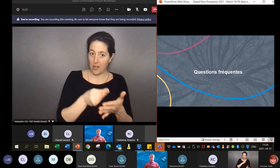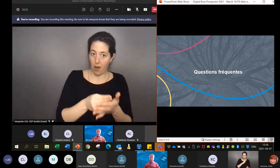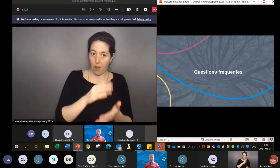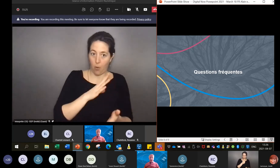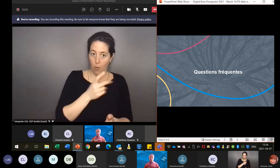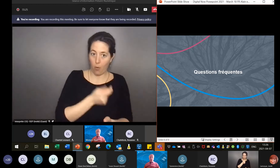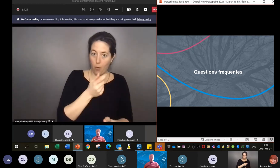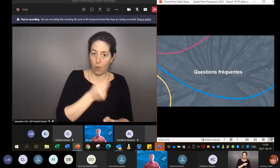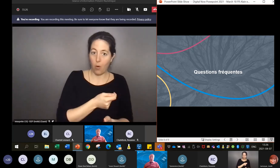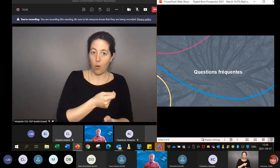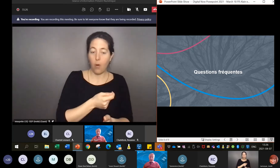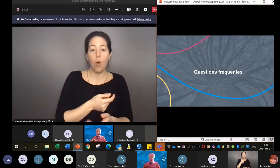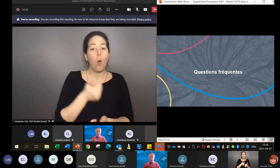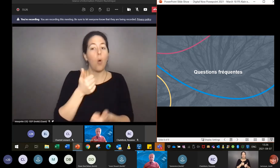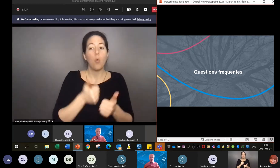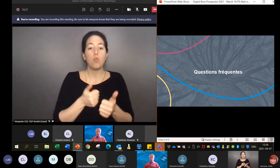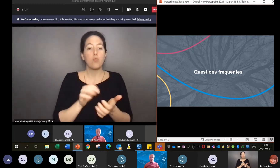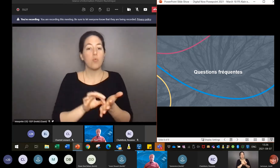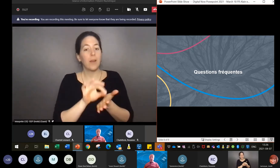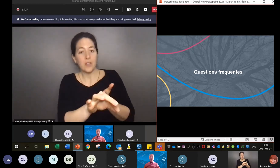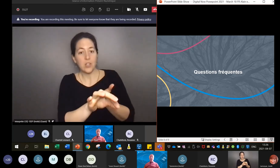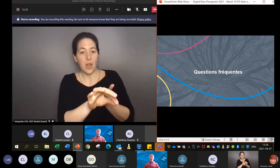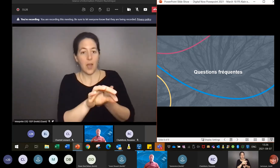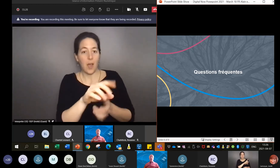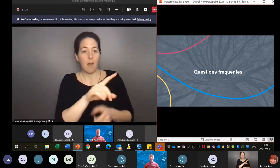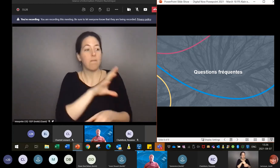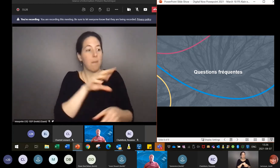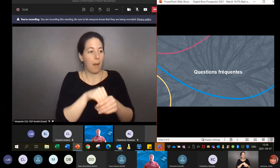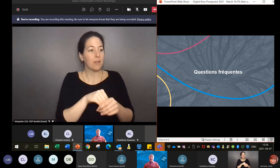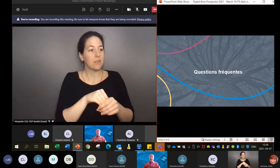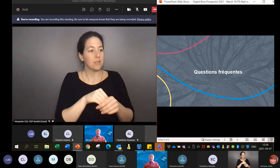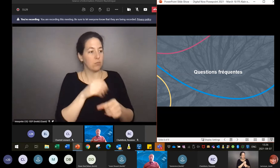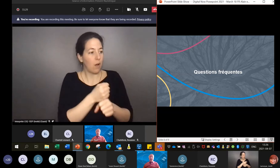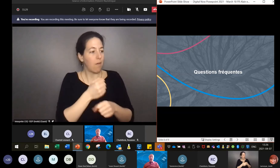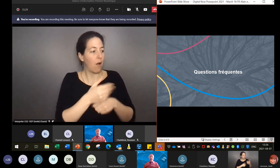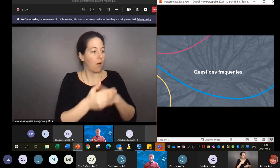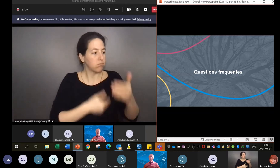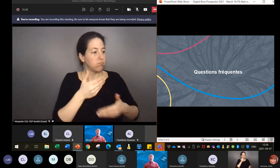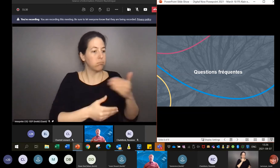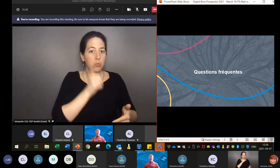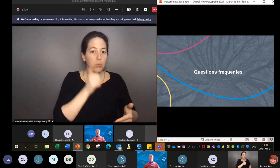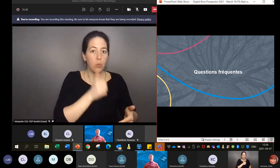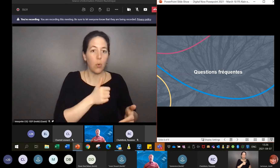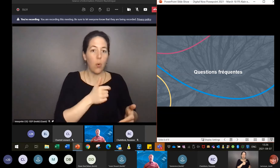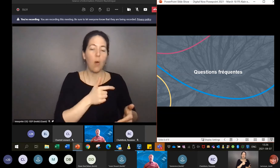personne a un cachet, si elle fait partie de votre fonctionnement, ce n’est pas ça qui